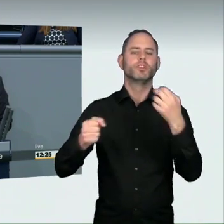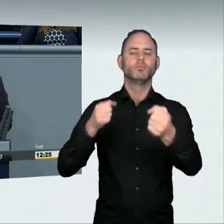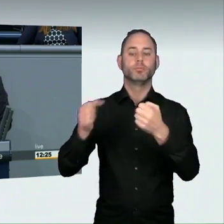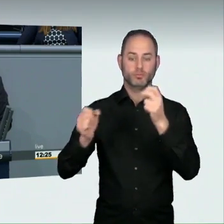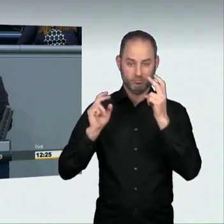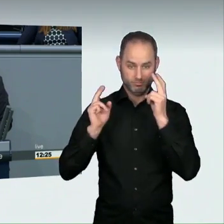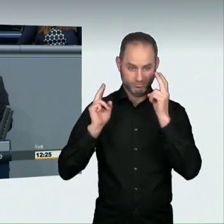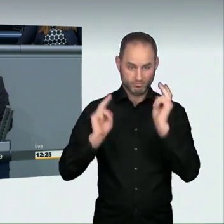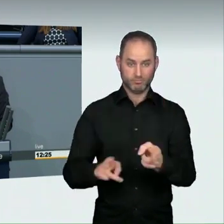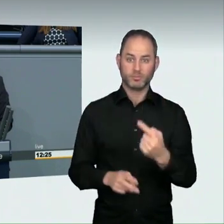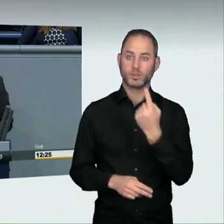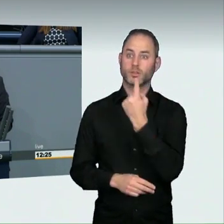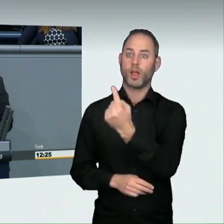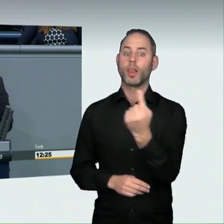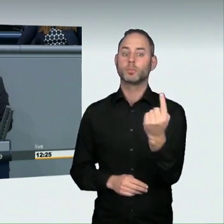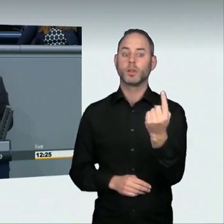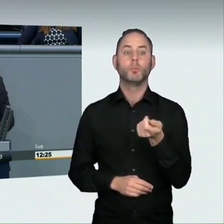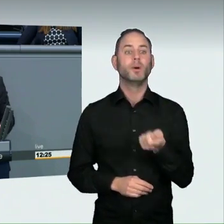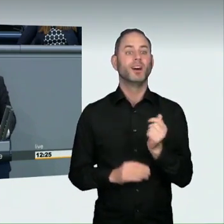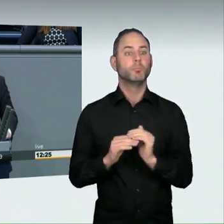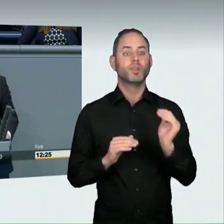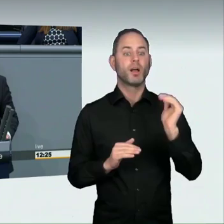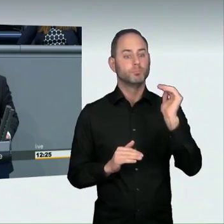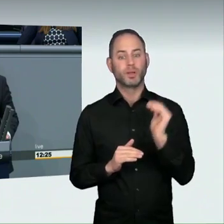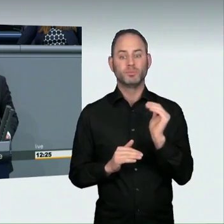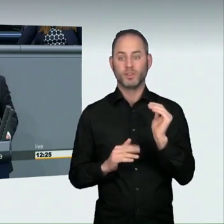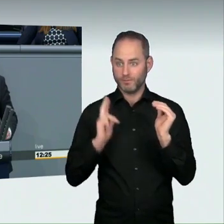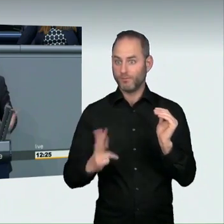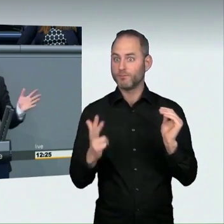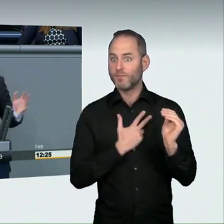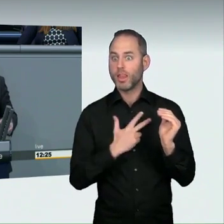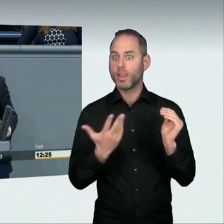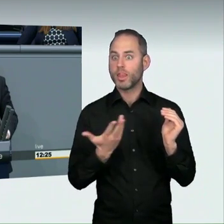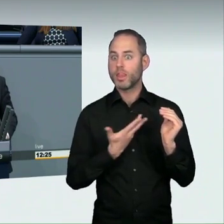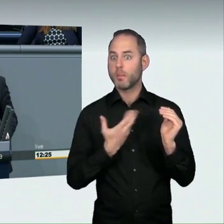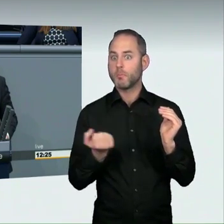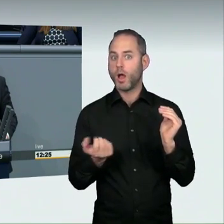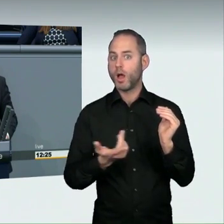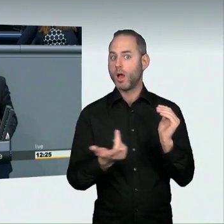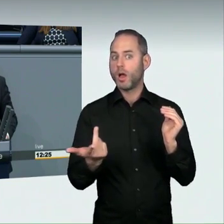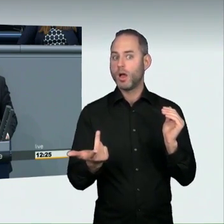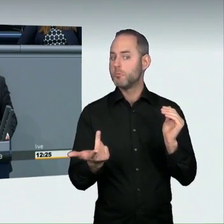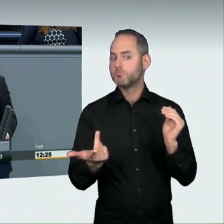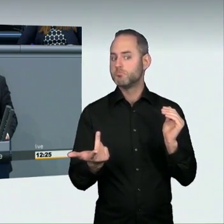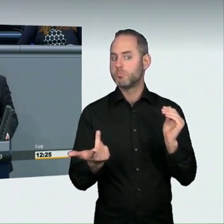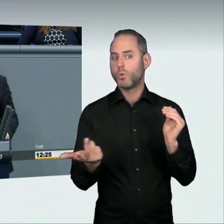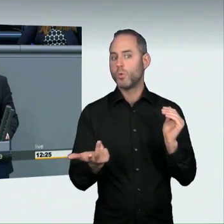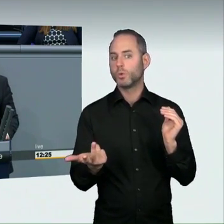die letzte Mietrechtsdebatte, die von der Opposition beantragt worden ist.